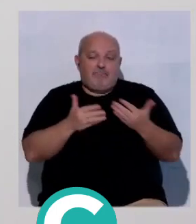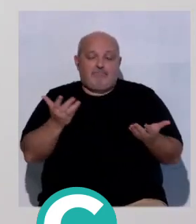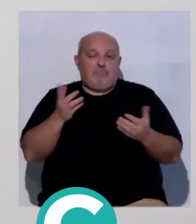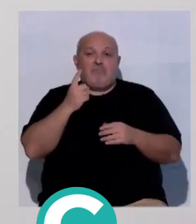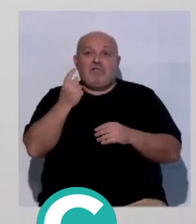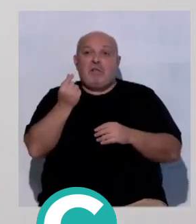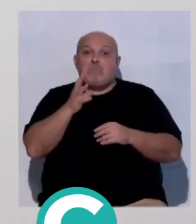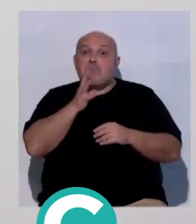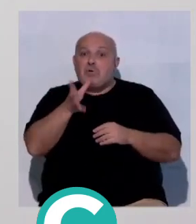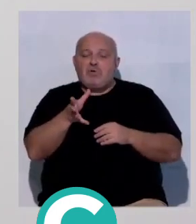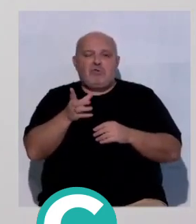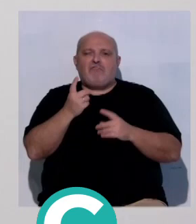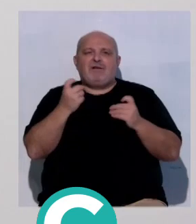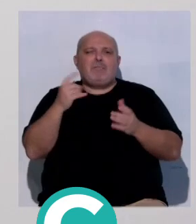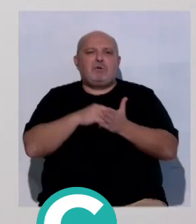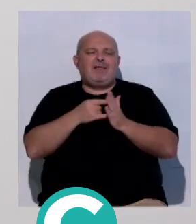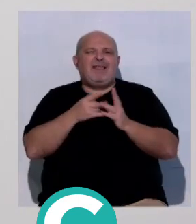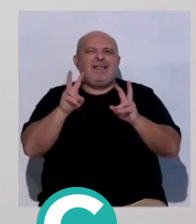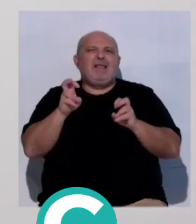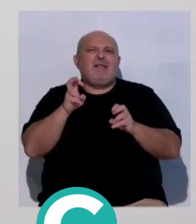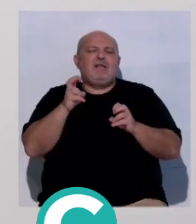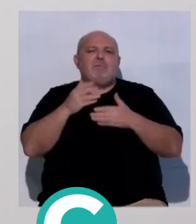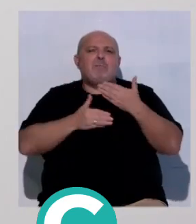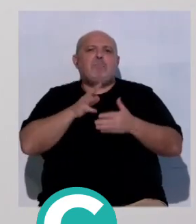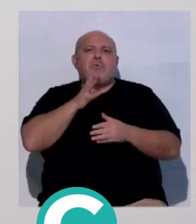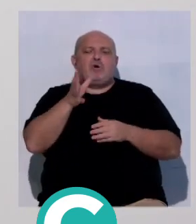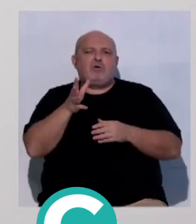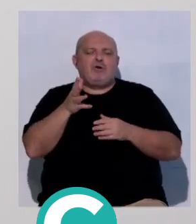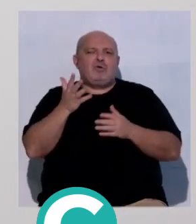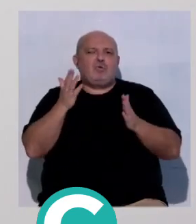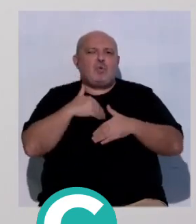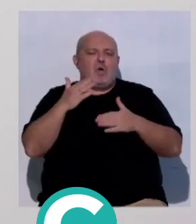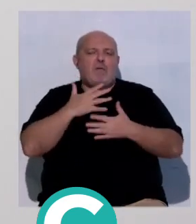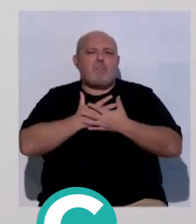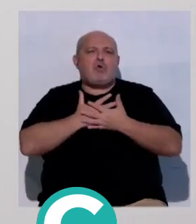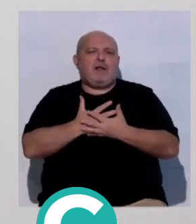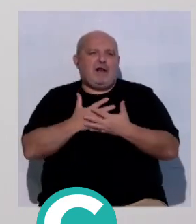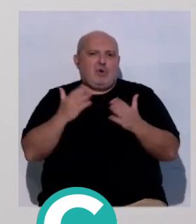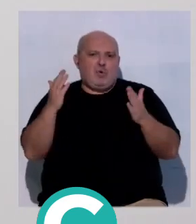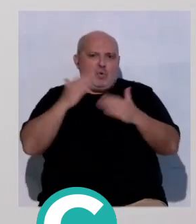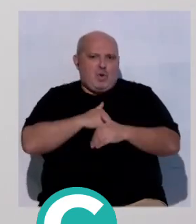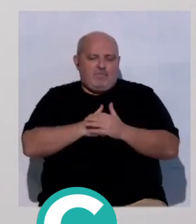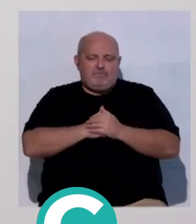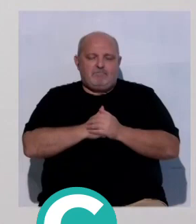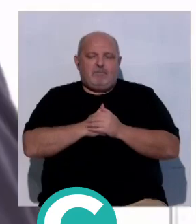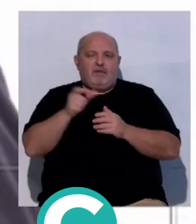dinero no avanza no por falta de proyecto lo que no avanza es por falta de voluntad política orado